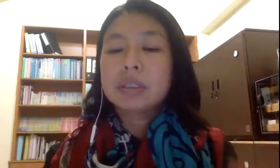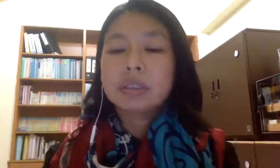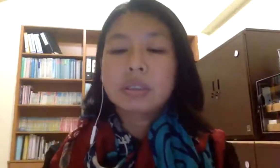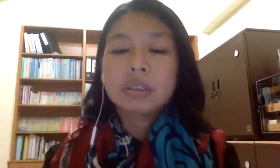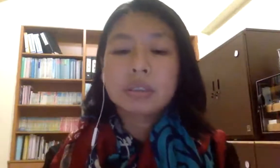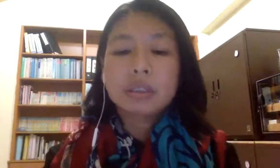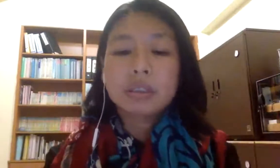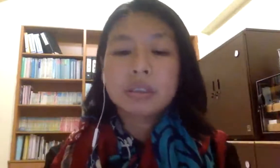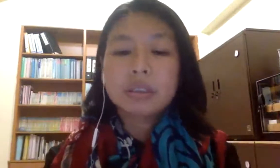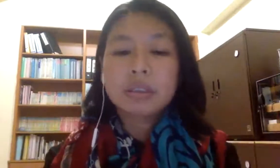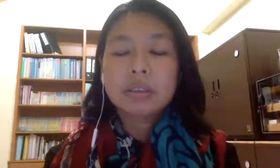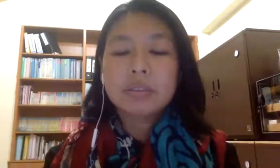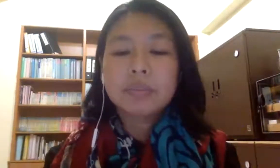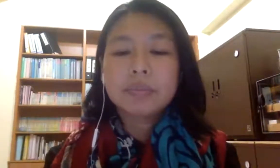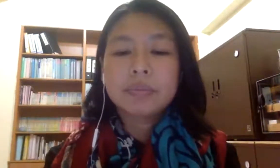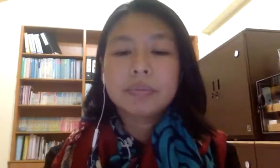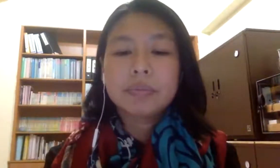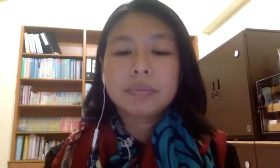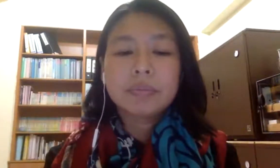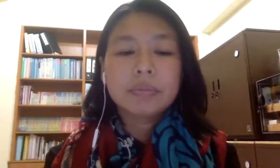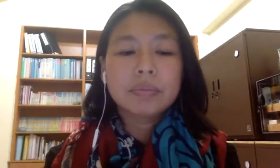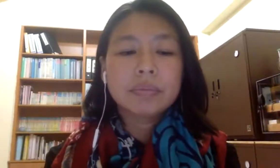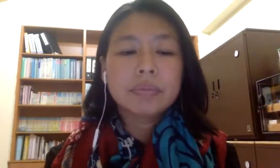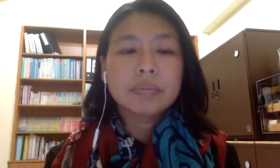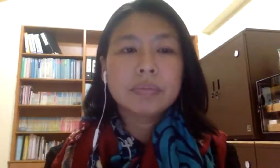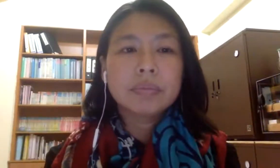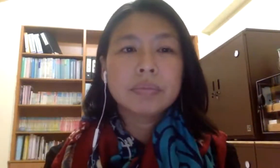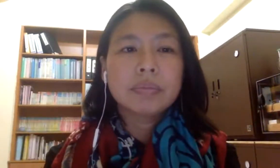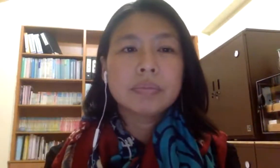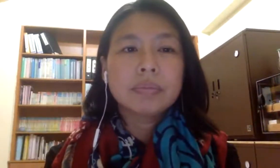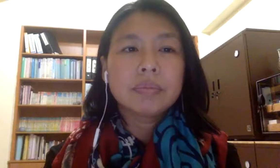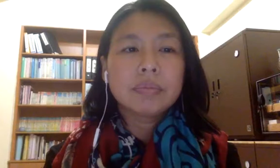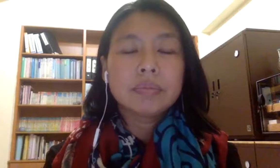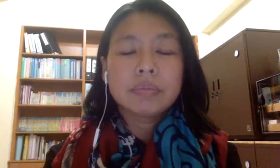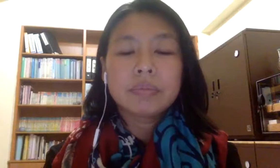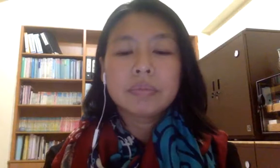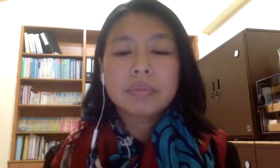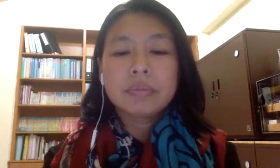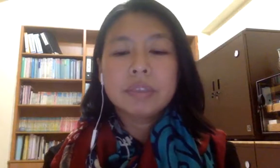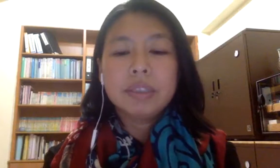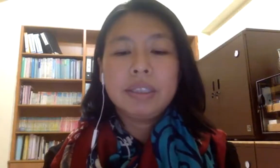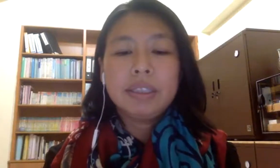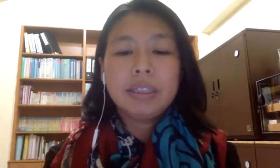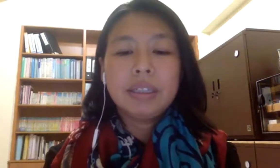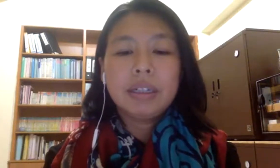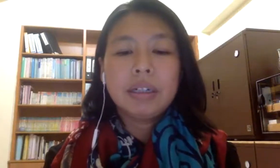ربما يمكنك أيضا البدء بالمقدمة, ديفيد فقط اعطني إشارة في جزء المحادثة